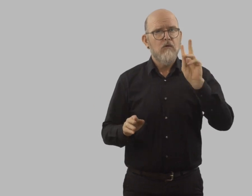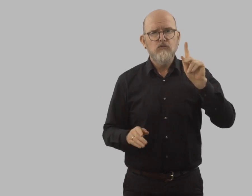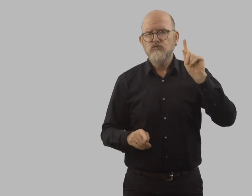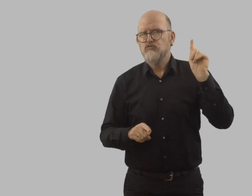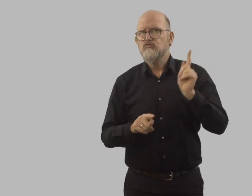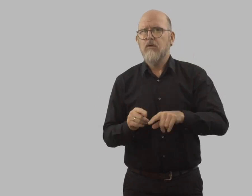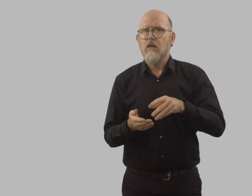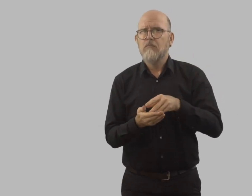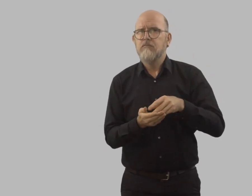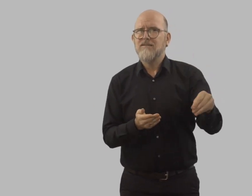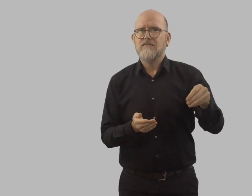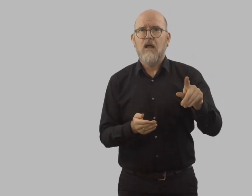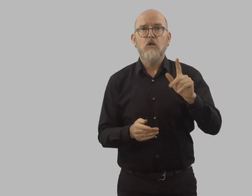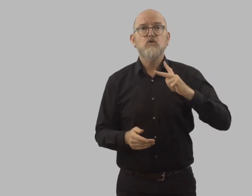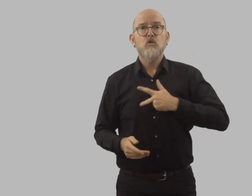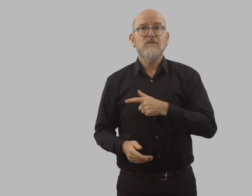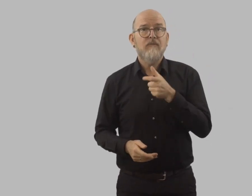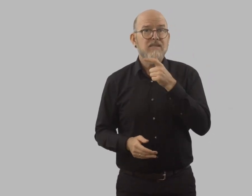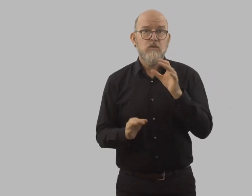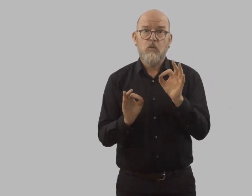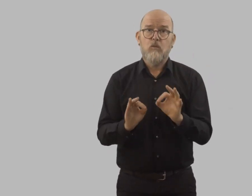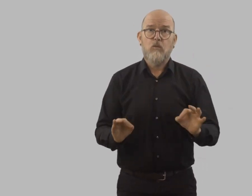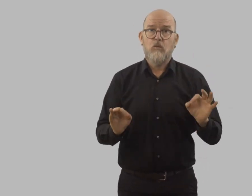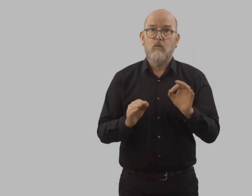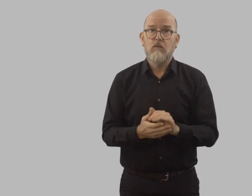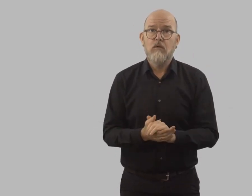waren schlecht bezahlt und nicht sozialversichert.